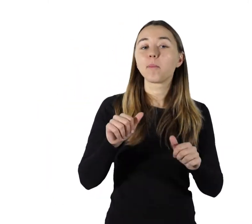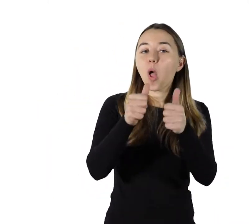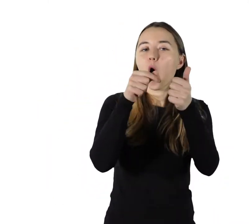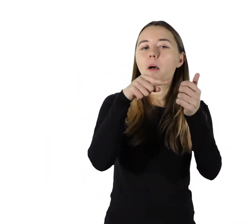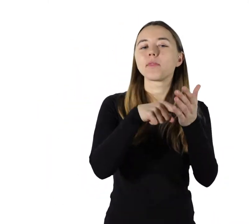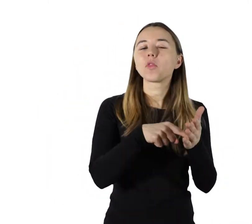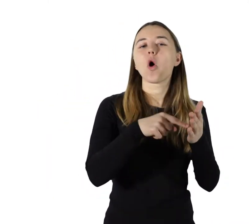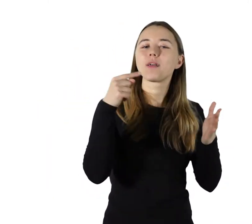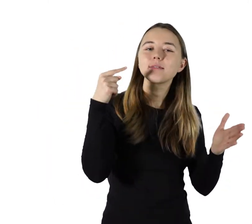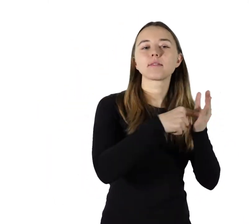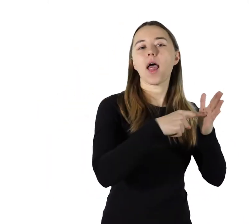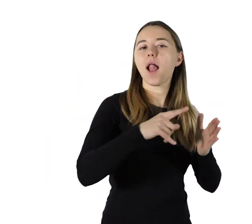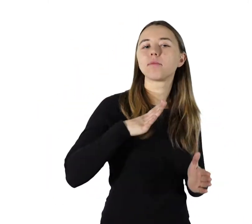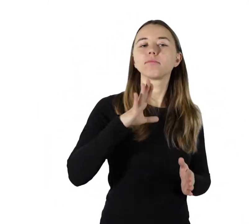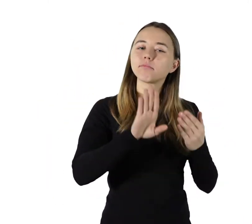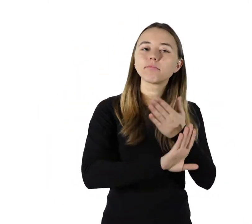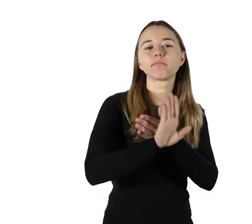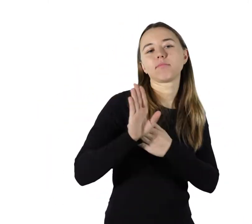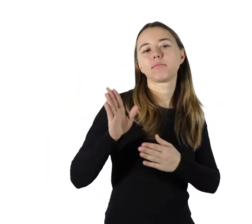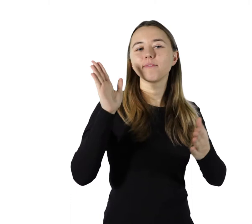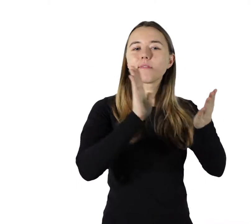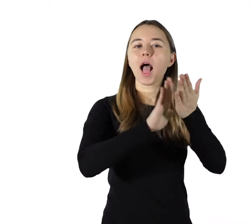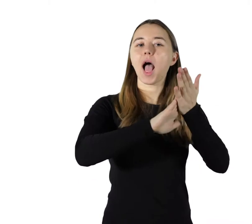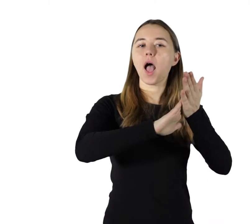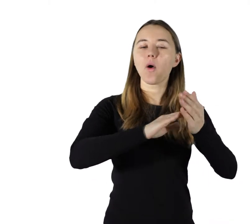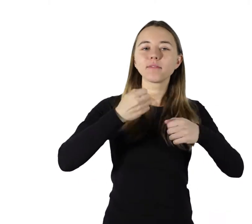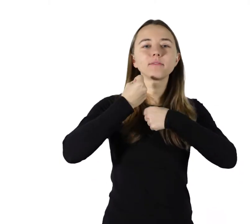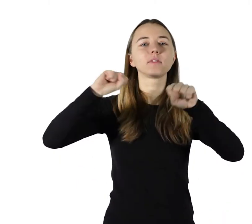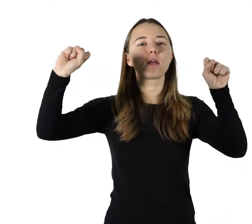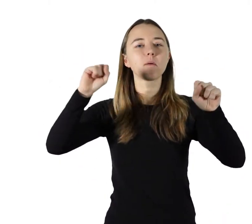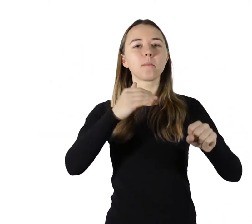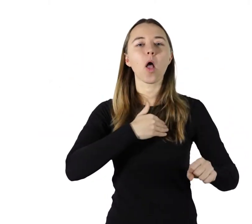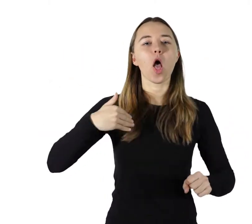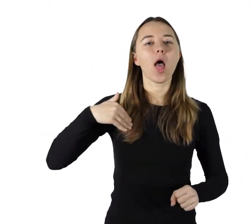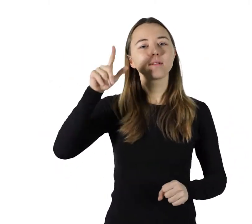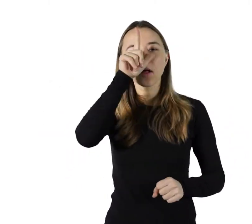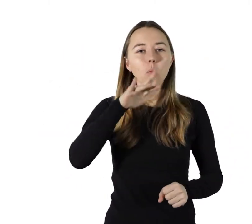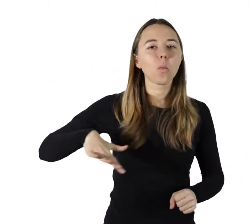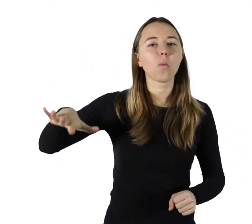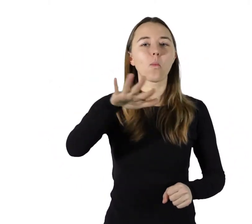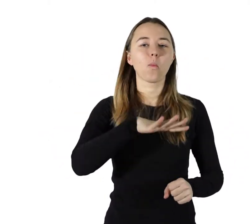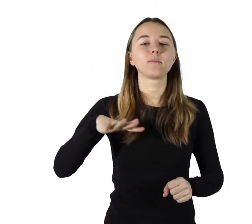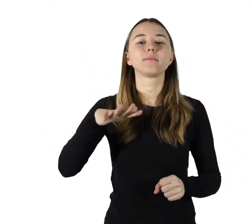Ten symbol chwały i zwycięstwa narodu polskiego